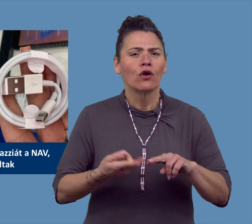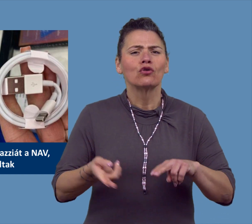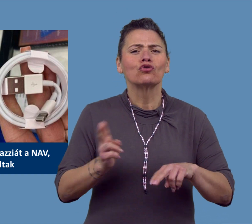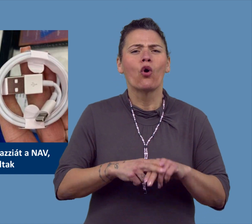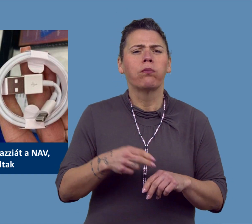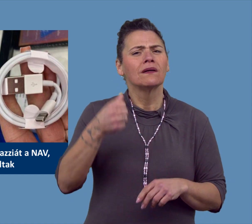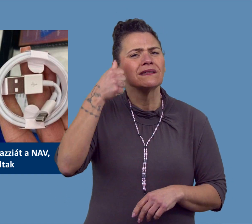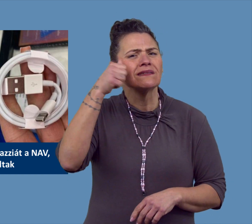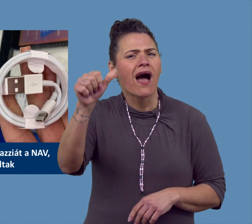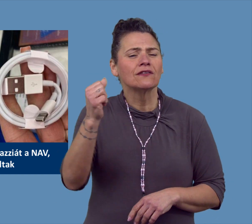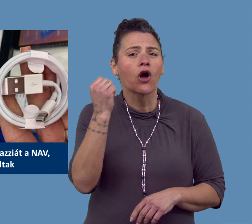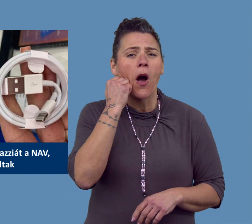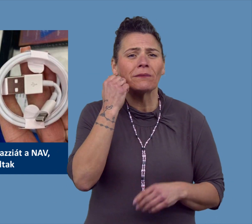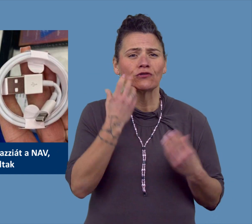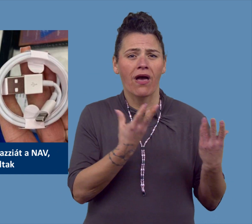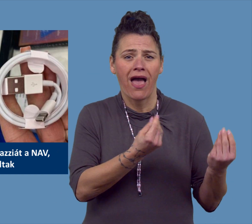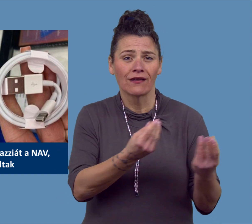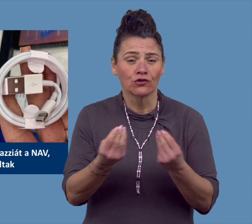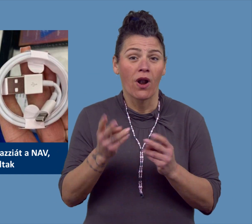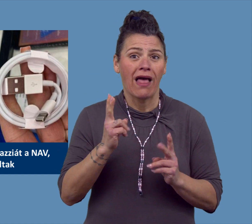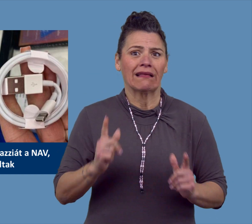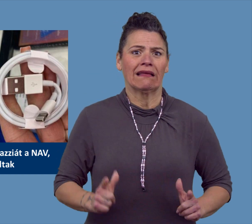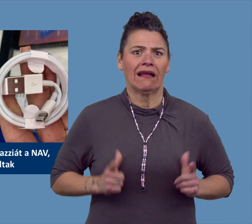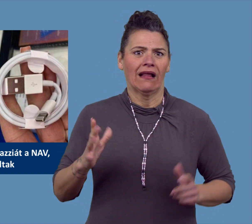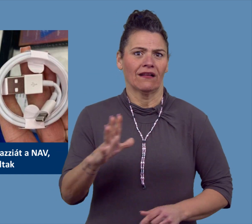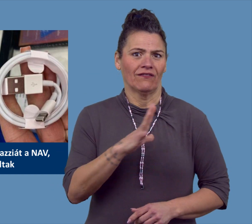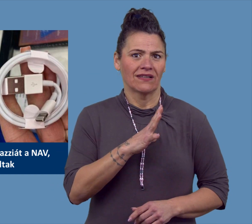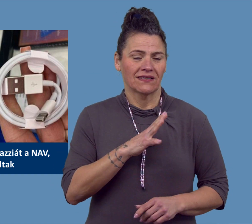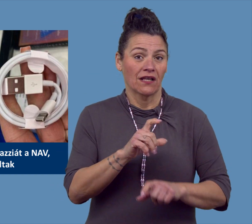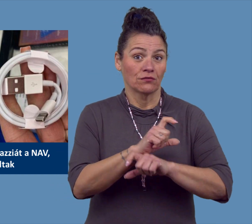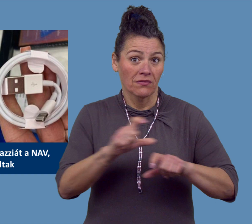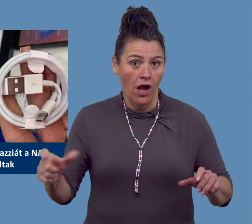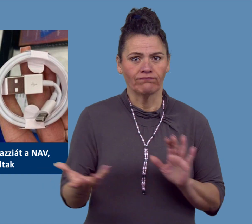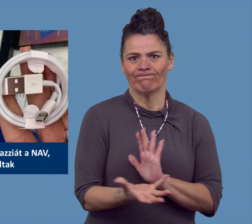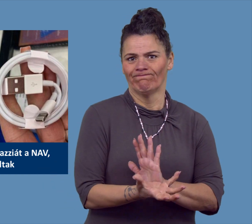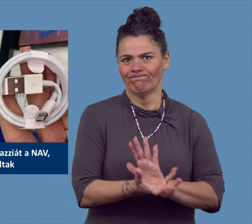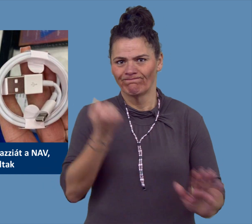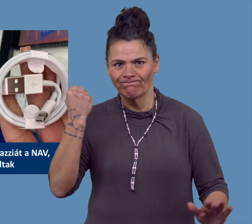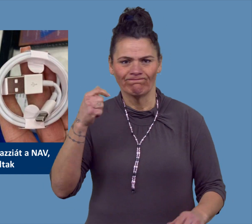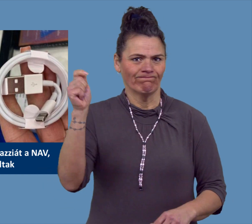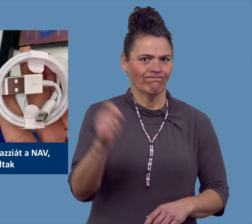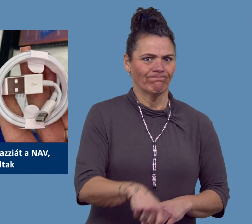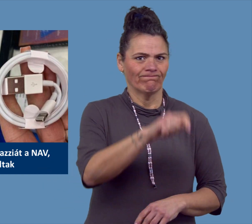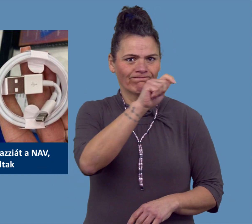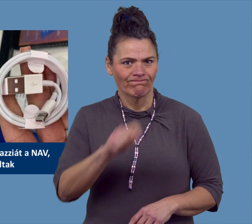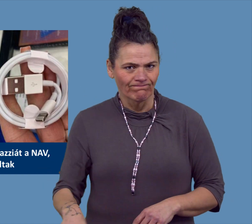A több száz hamis eszközt azonnal kivonták a forgalomból, mivel azok akár életveszélyesek is lehetnek.